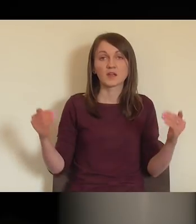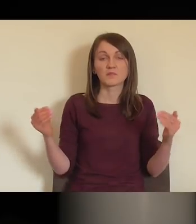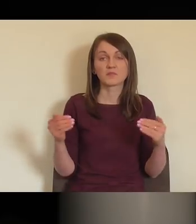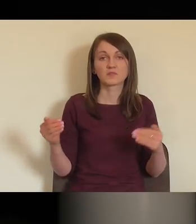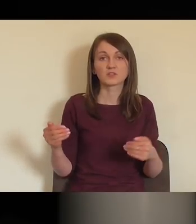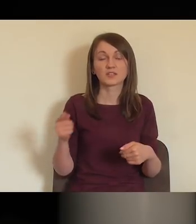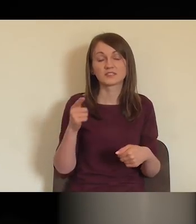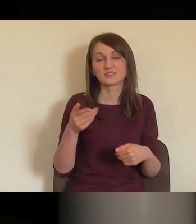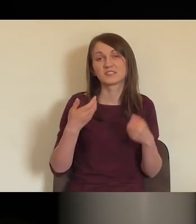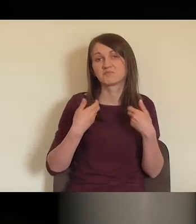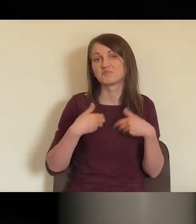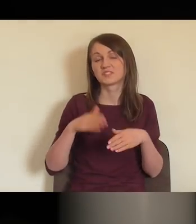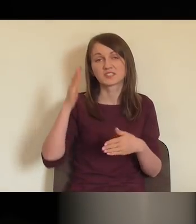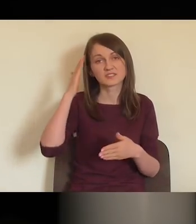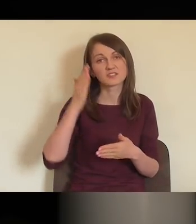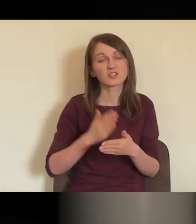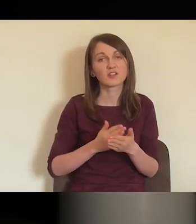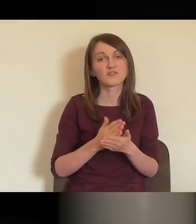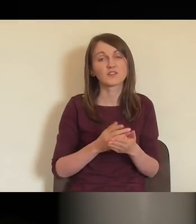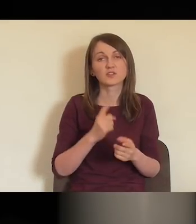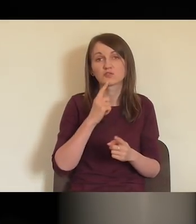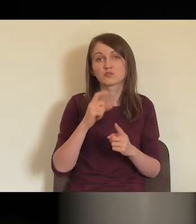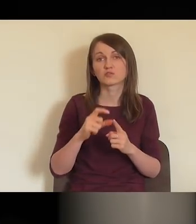Być może nie dowierzasz tym słowom.